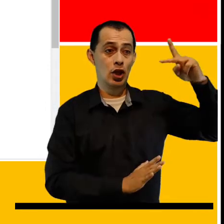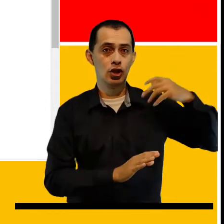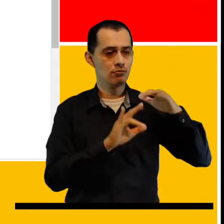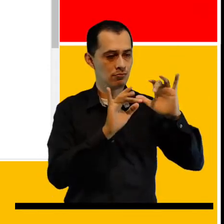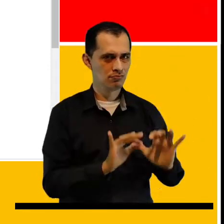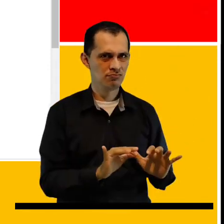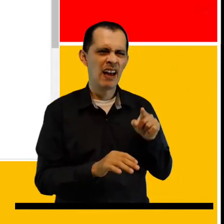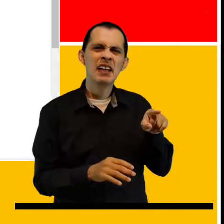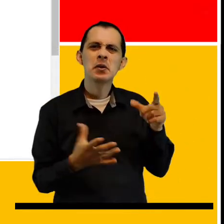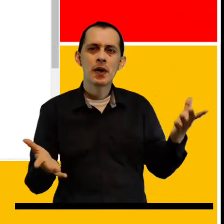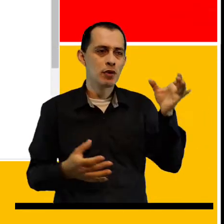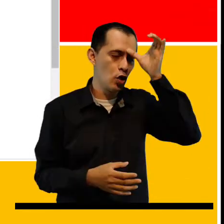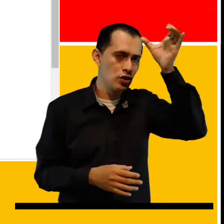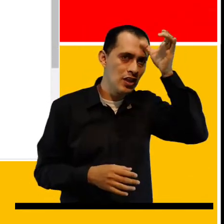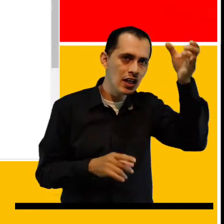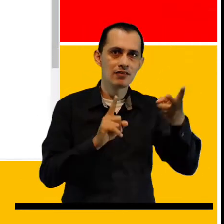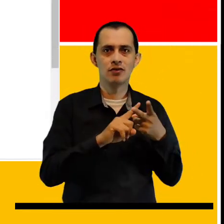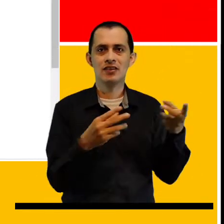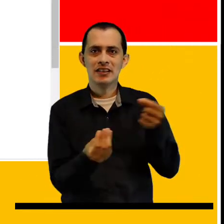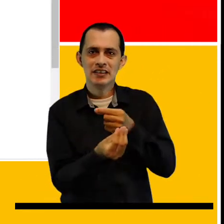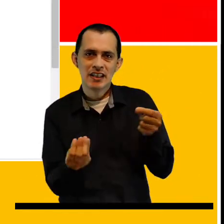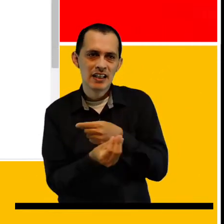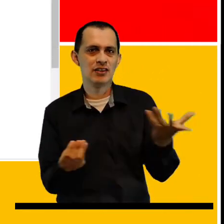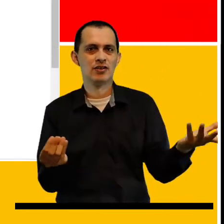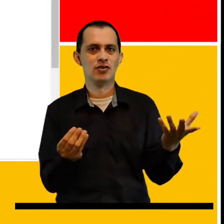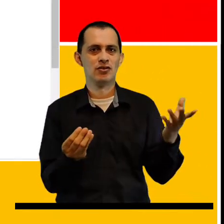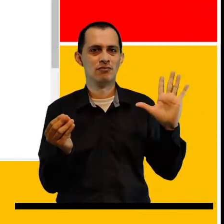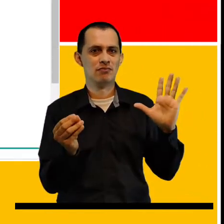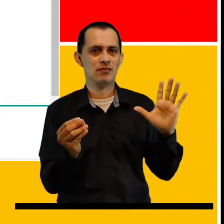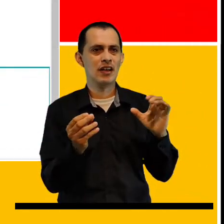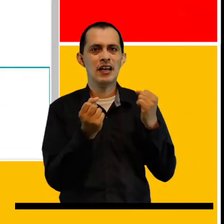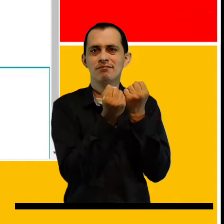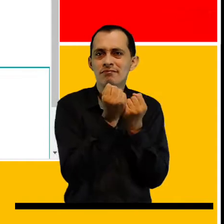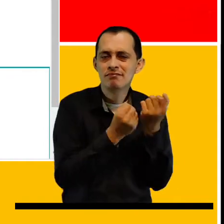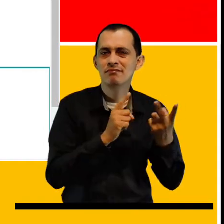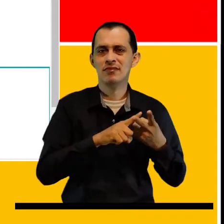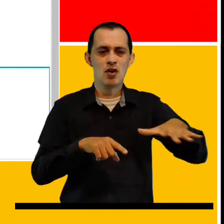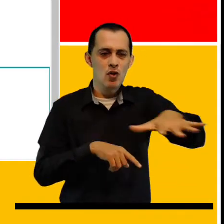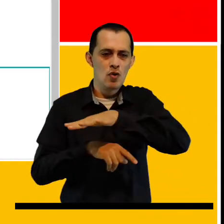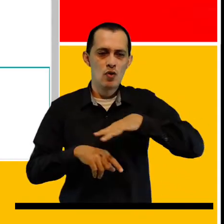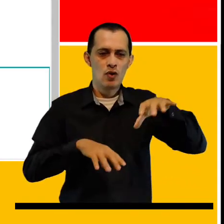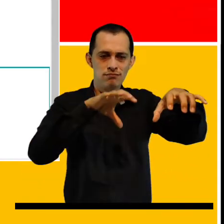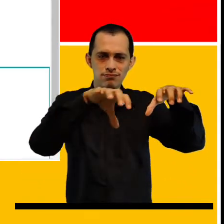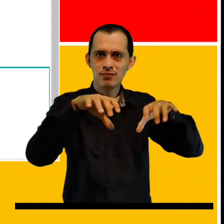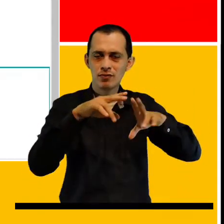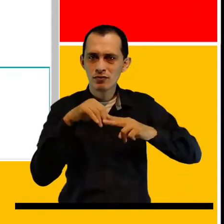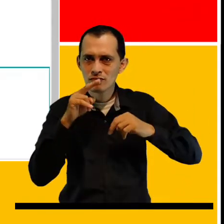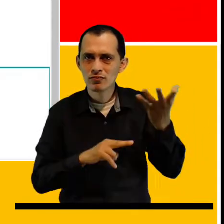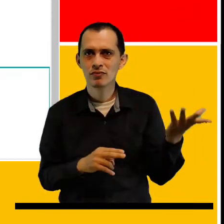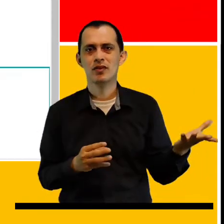esquemas, diseños, prototipos, plantas, software, signos distintivos y otros tipos de productos